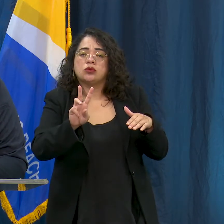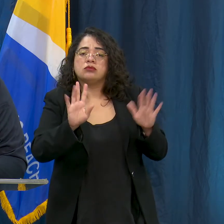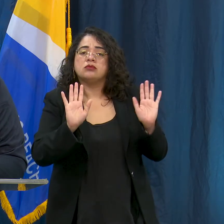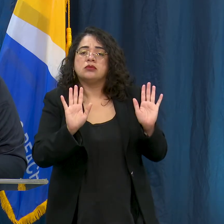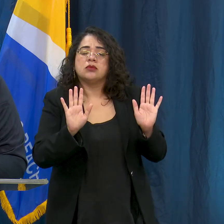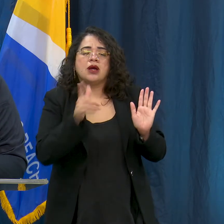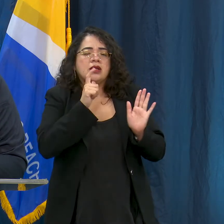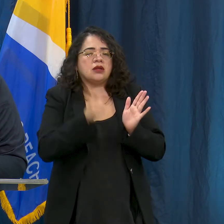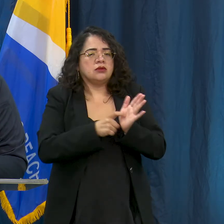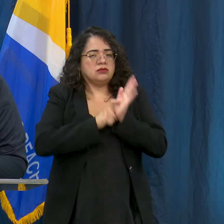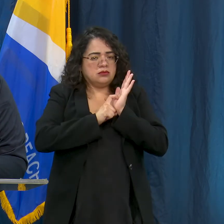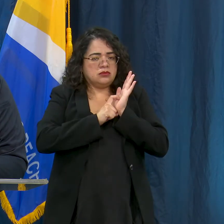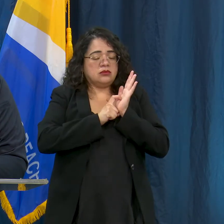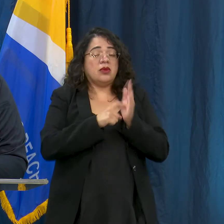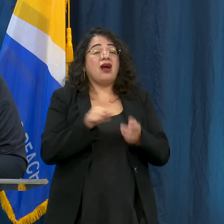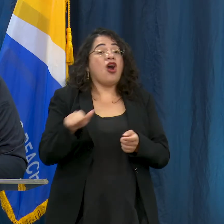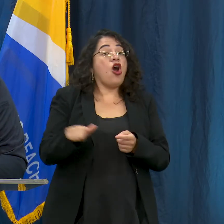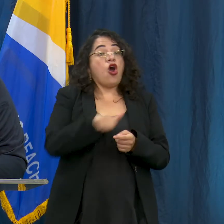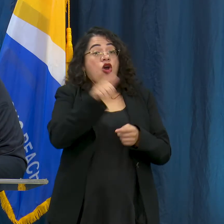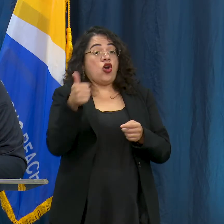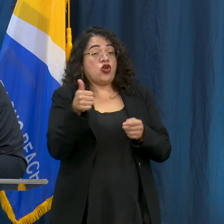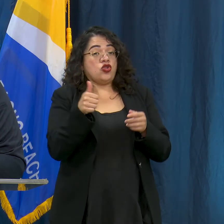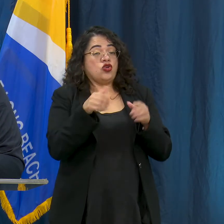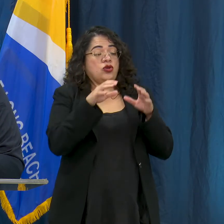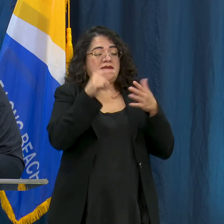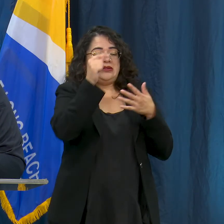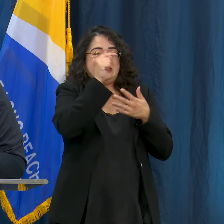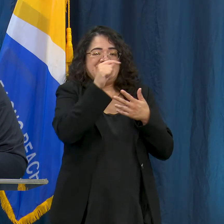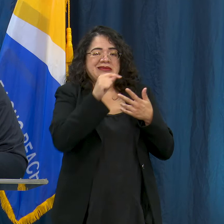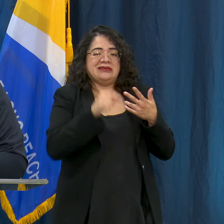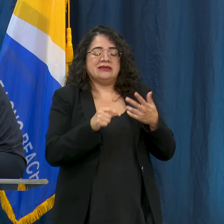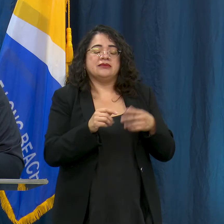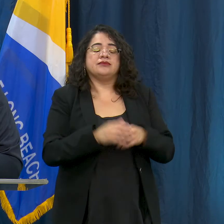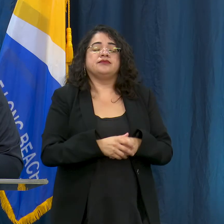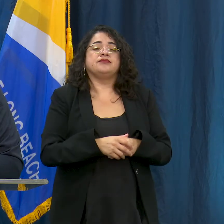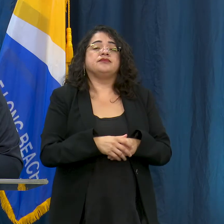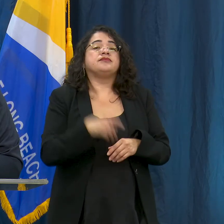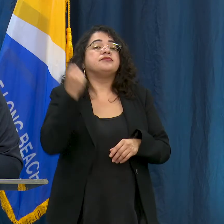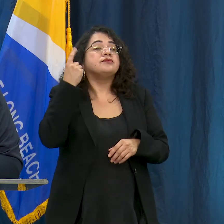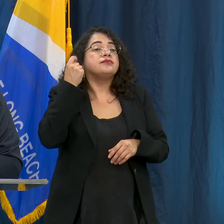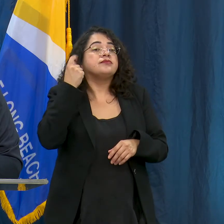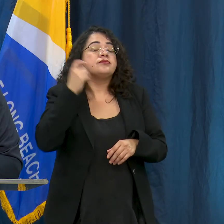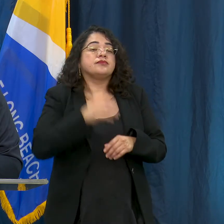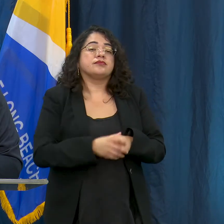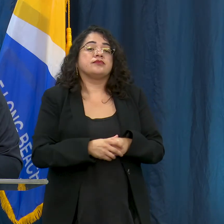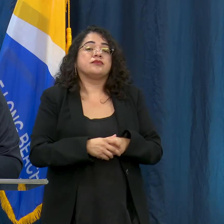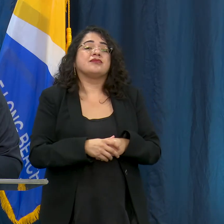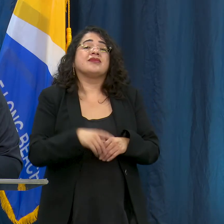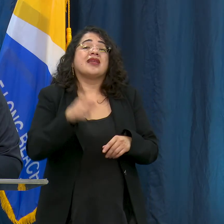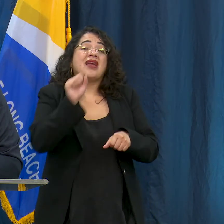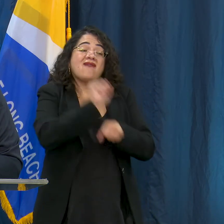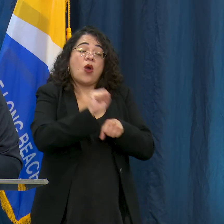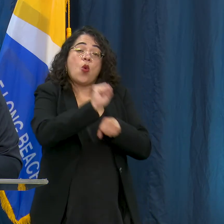las personas no tienen que usar los cobertura espera la casa pero es cuando se de deacon al trabajo de regression a la eerily Bray Oh